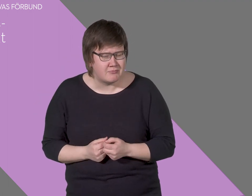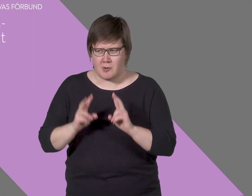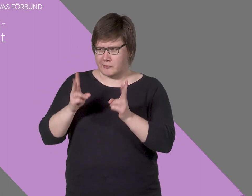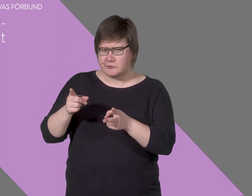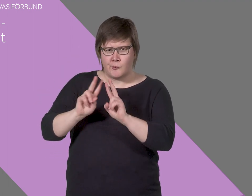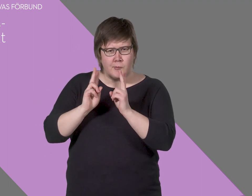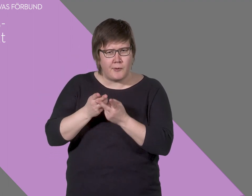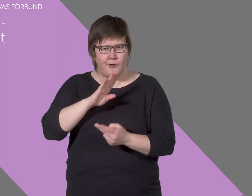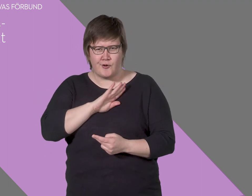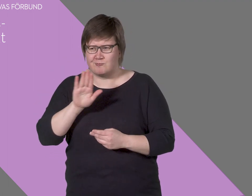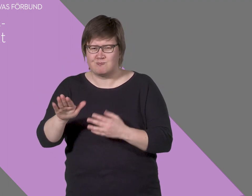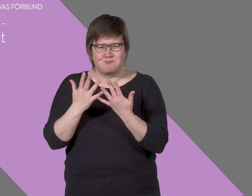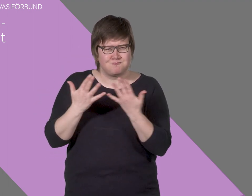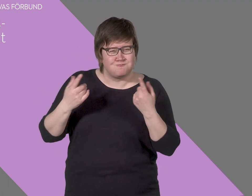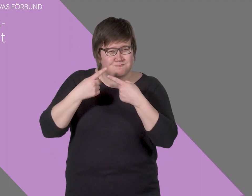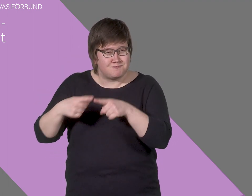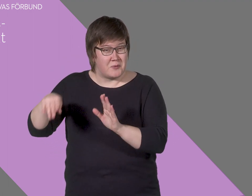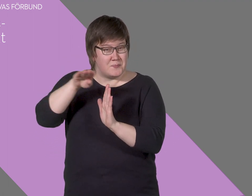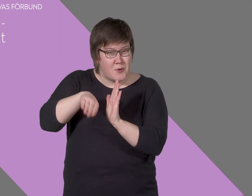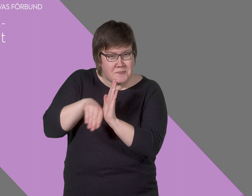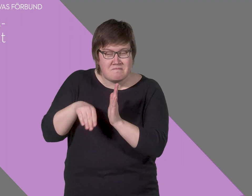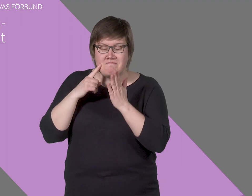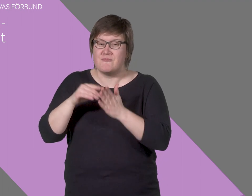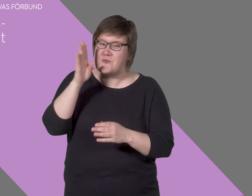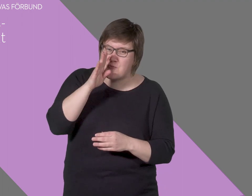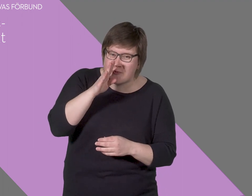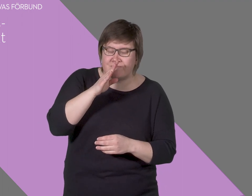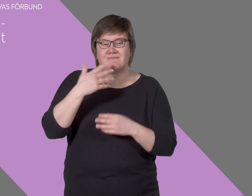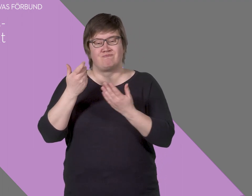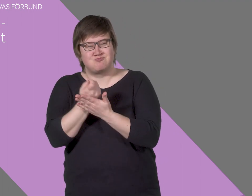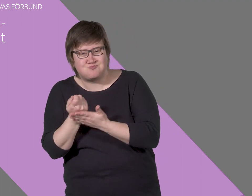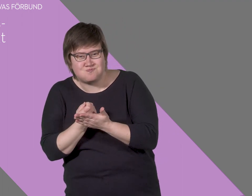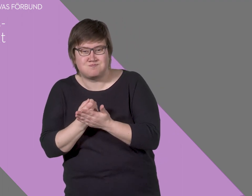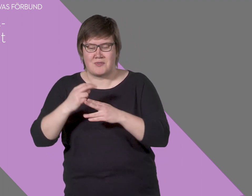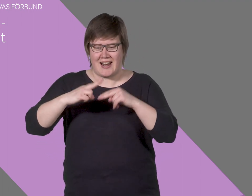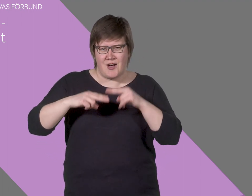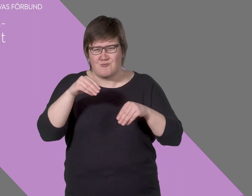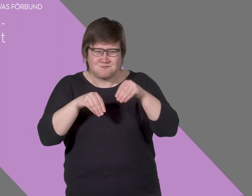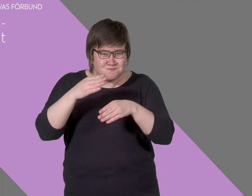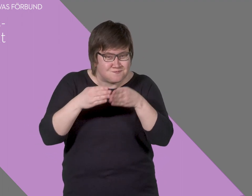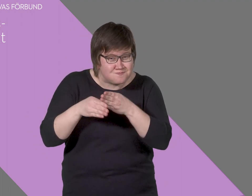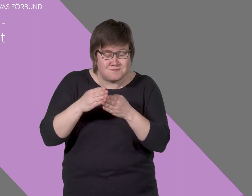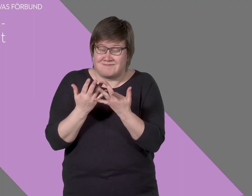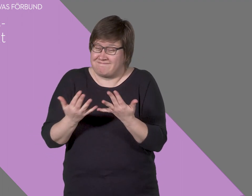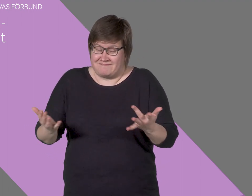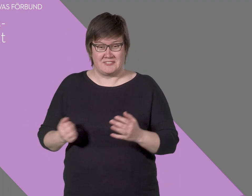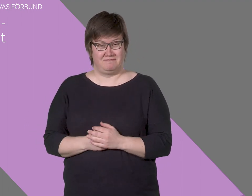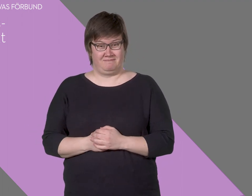och dess varierade program, bland annat utomhusaktiviteter, - teckning, byggande med Lego och mycket mer.